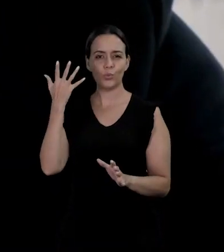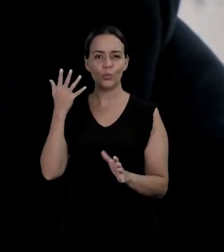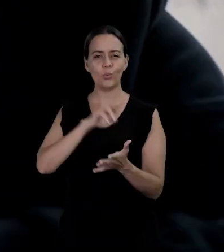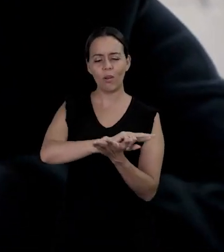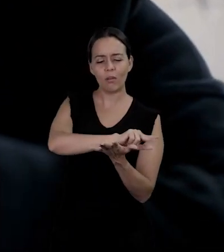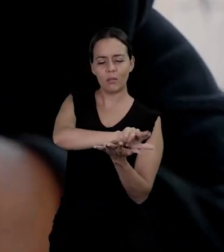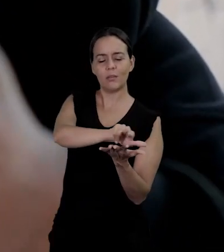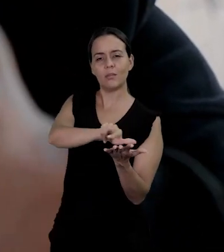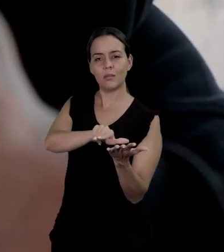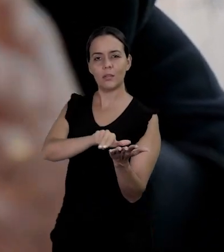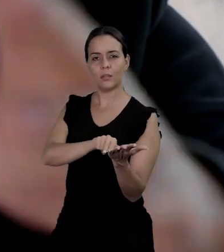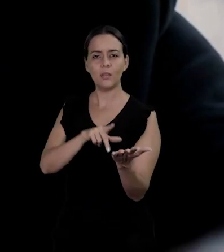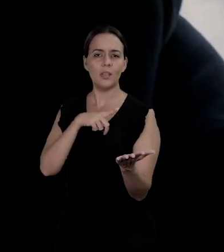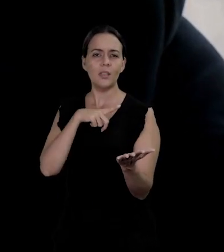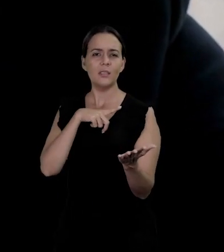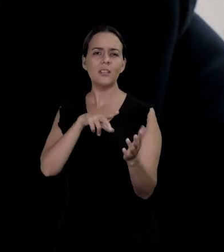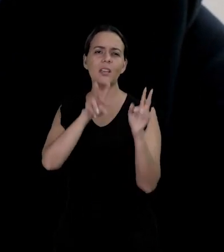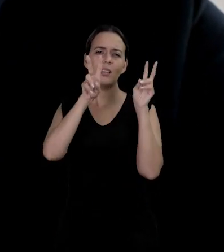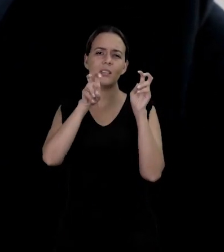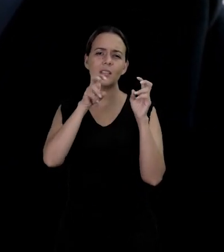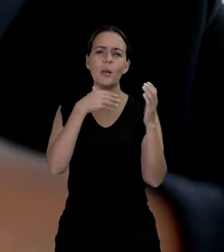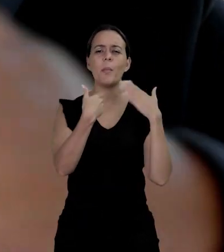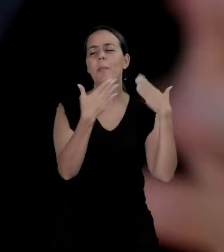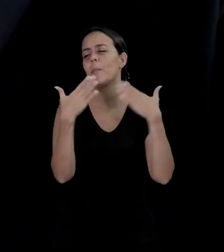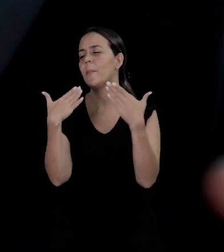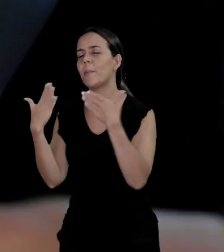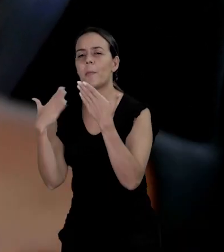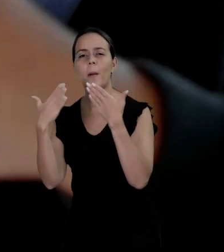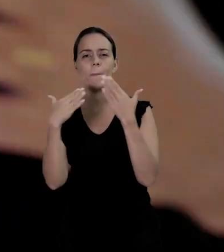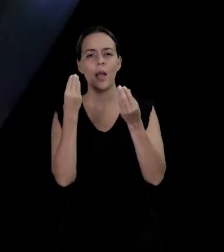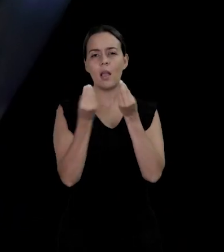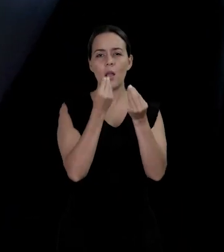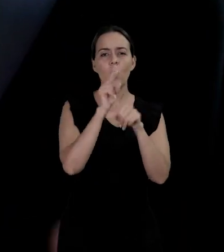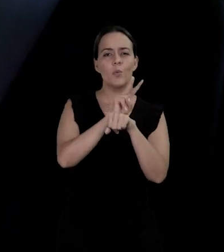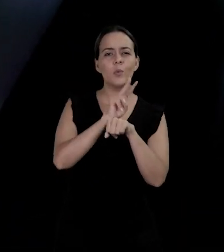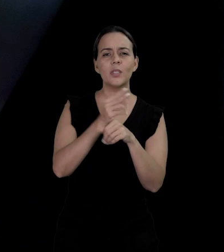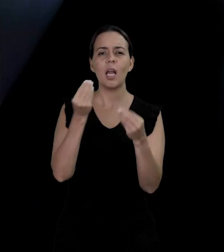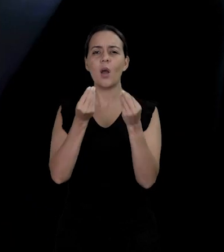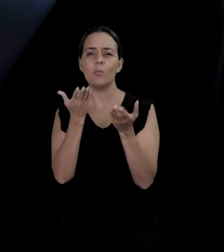Está cheio de discussão por aí sobre saúde mental, a importância disso, como tratar, como cuidar.